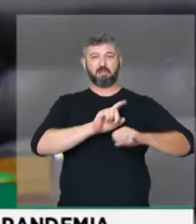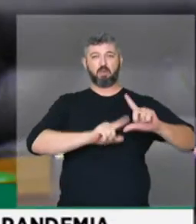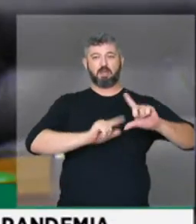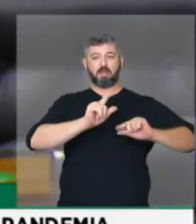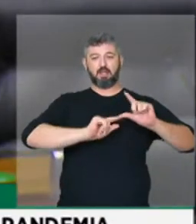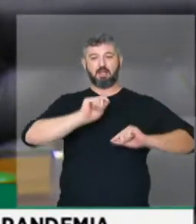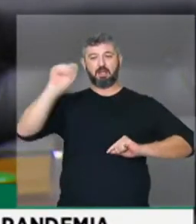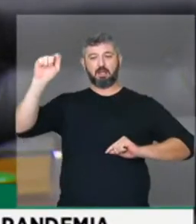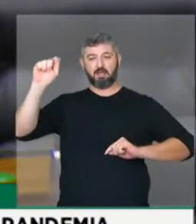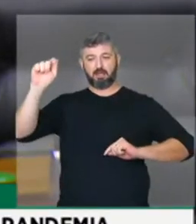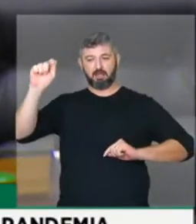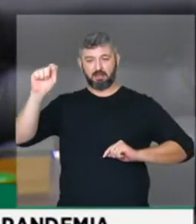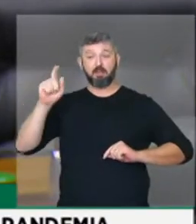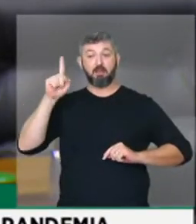ACRE, ESTAVA COM A PALAVRA , EM PAUTA O PROJETO DE LEI 5648